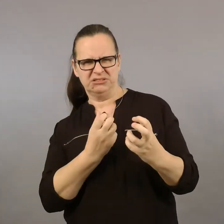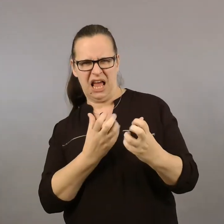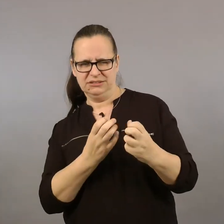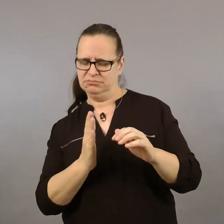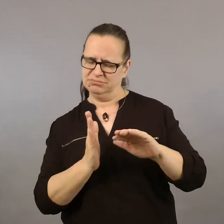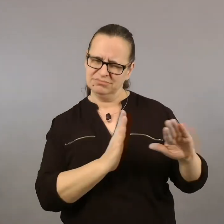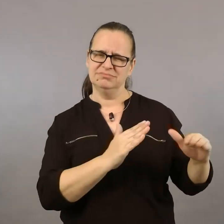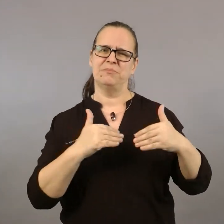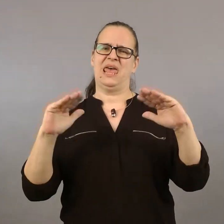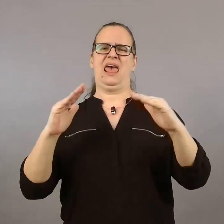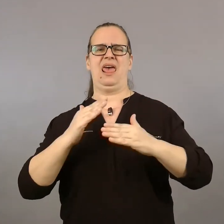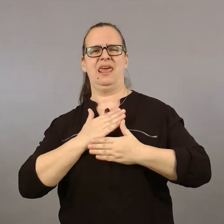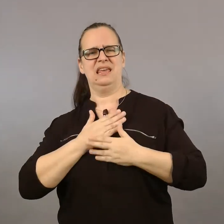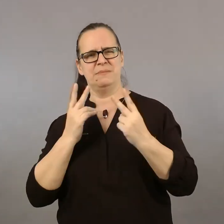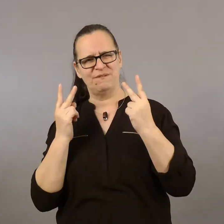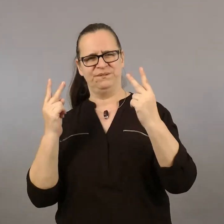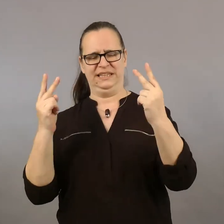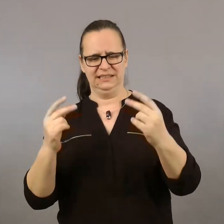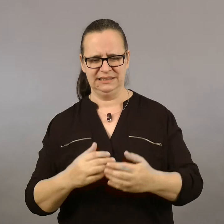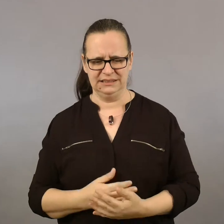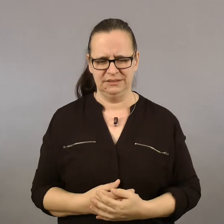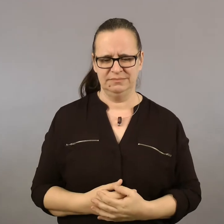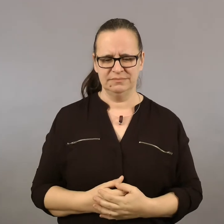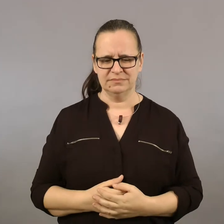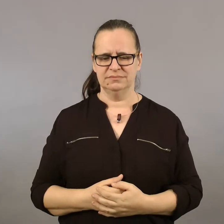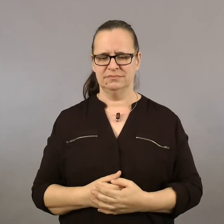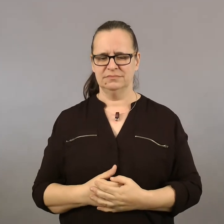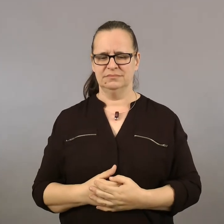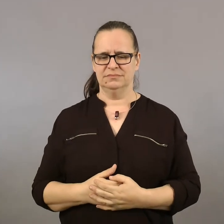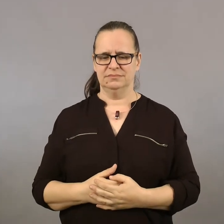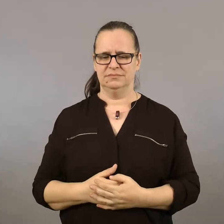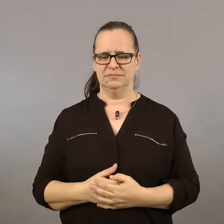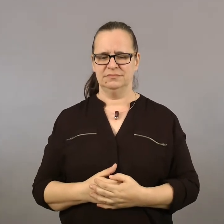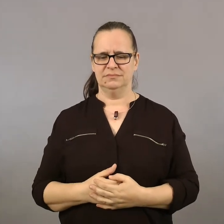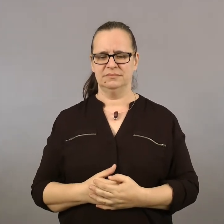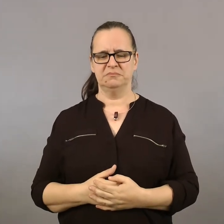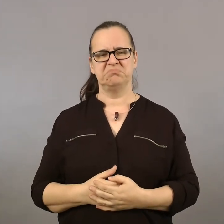Wie Hass der verschwindet und mehr Liebe wichtig wird